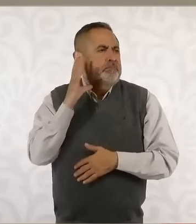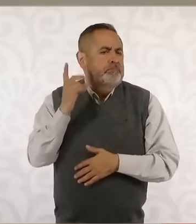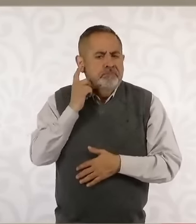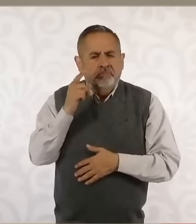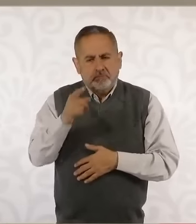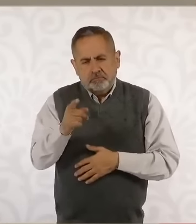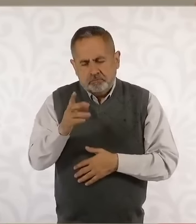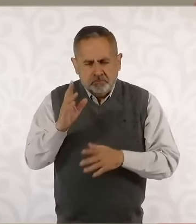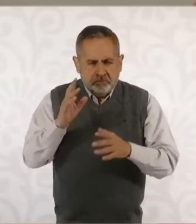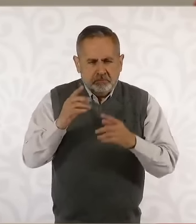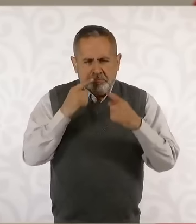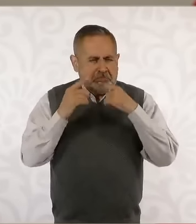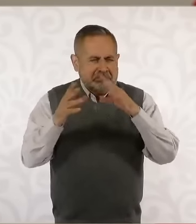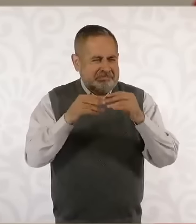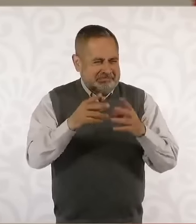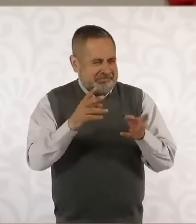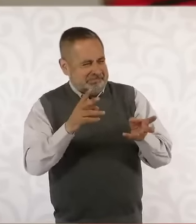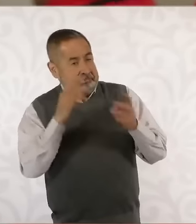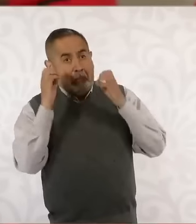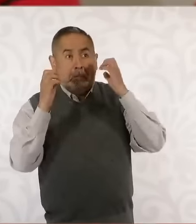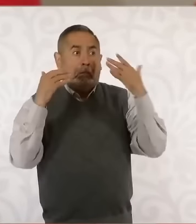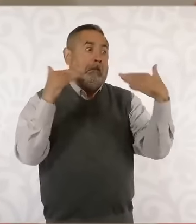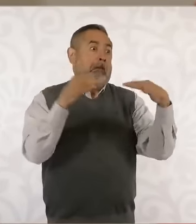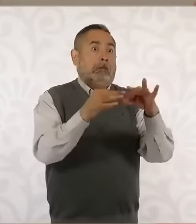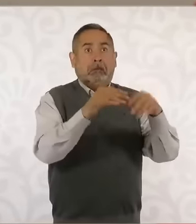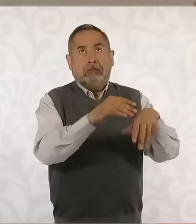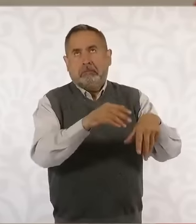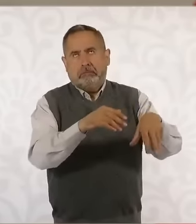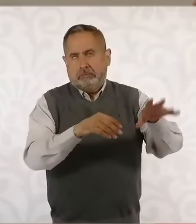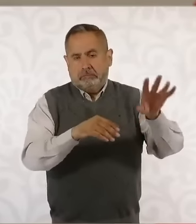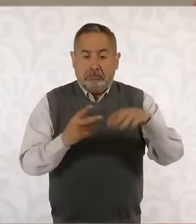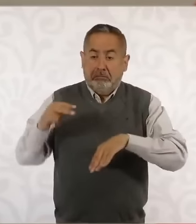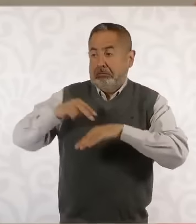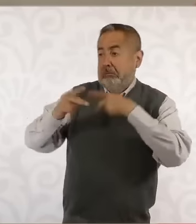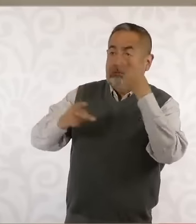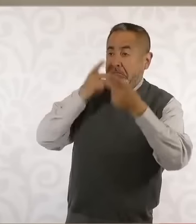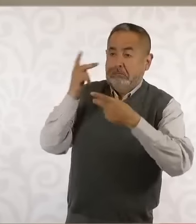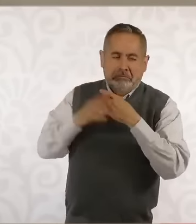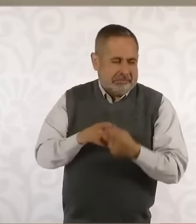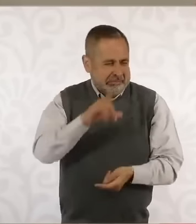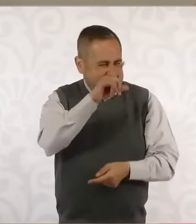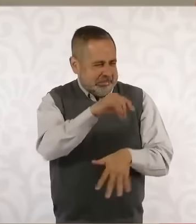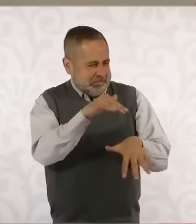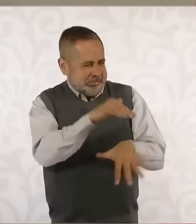más allá del show de la oposición y de los posicionamientos rupestres, llamó poderosamente